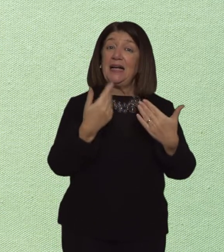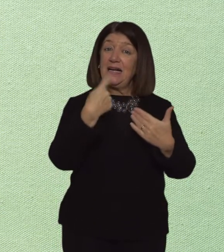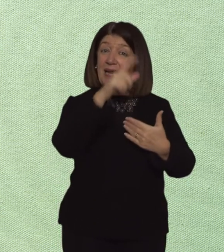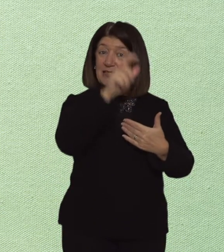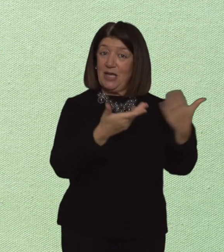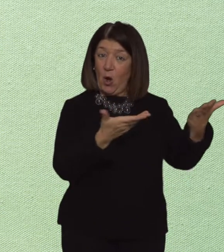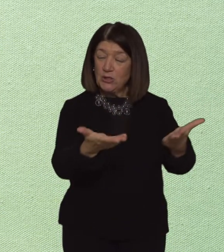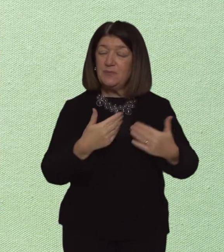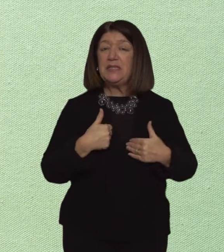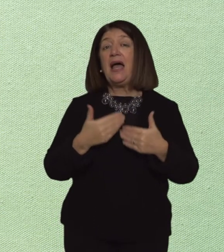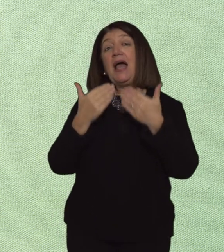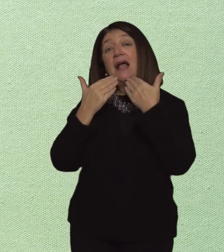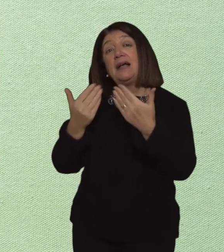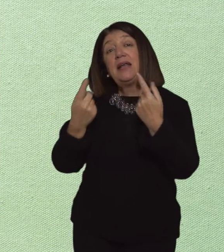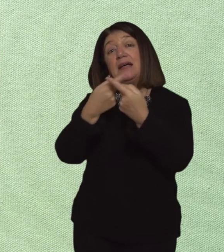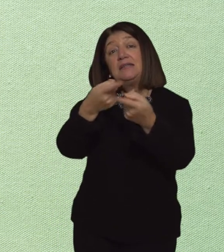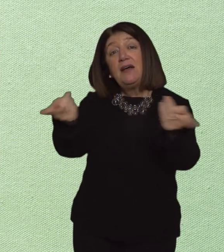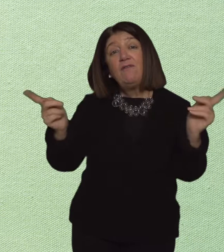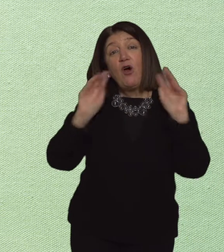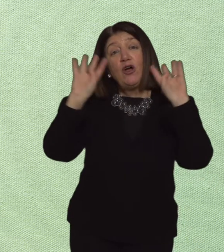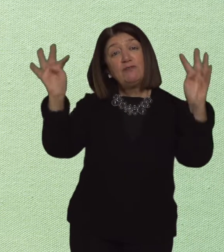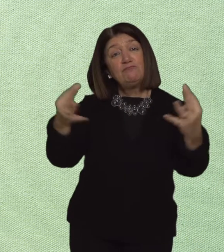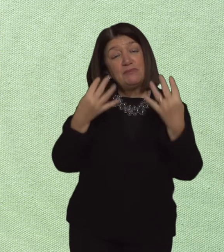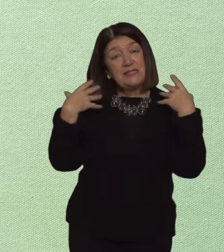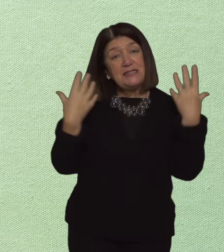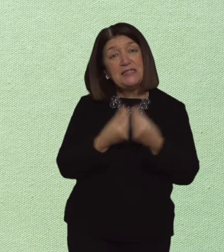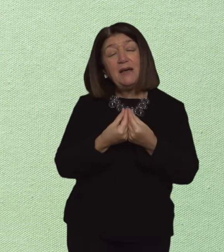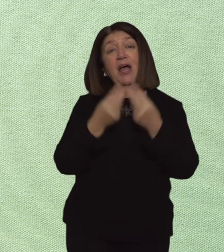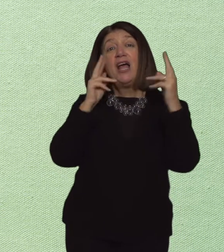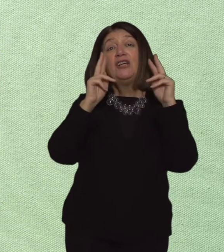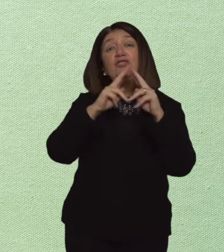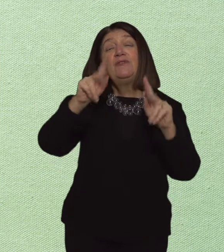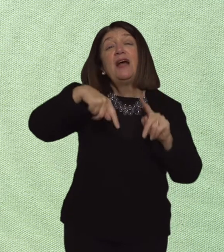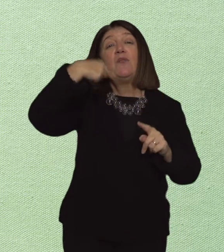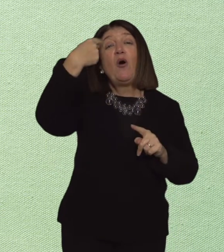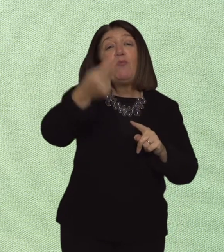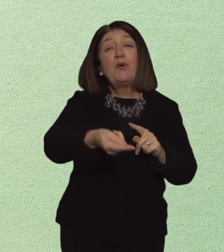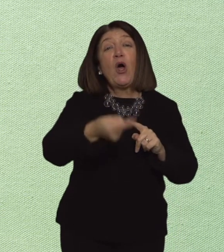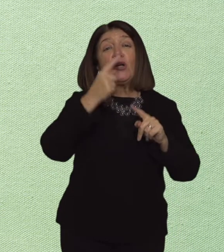alla prossima puntata di A Tu per The podcast. - Grazie mille Gabriele, buonaserata - Una buonaserata